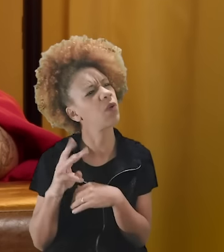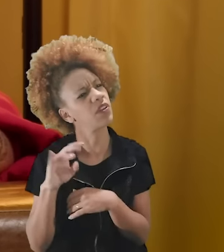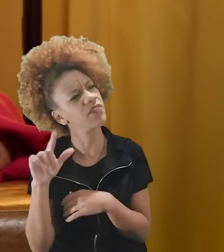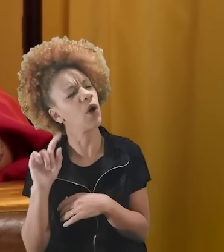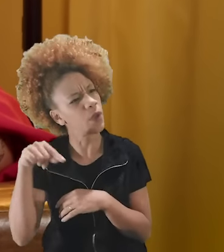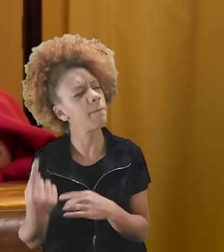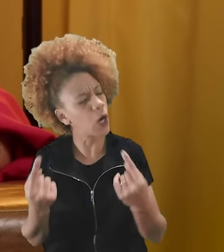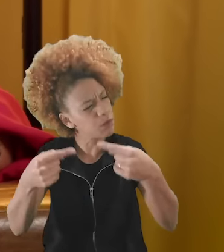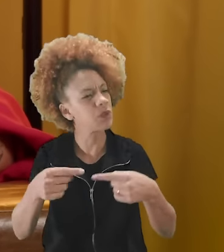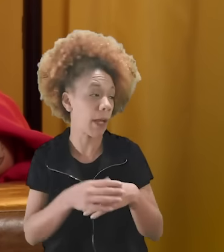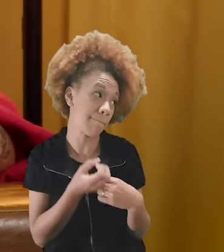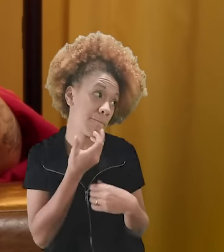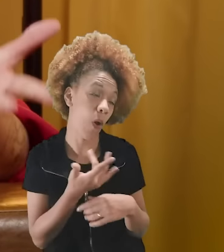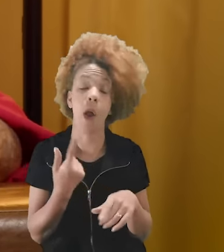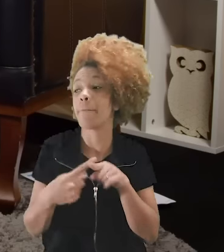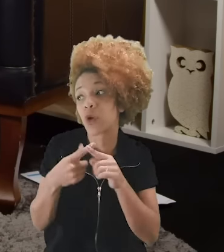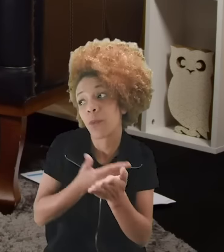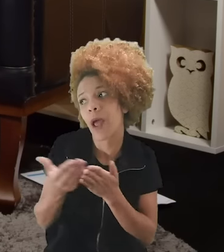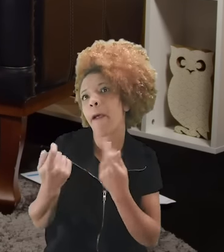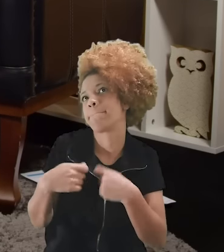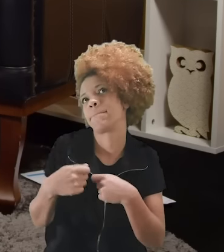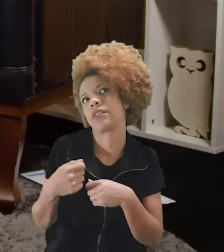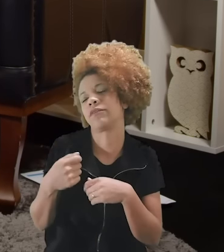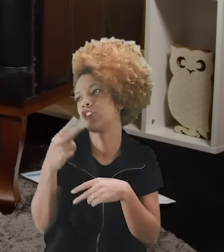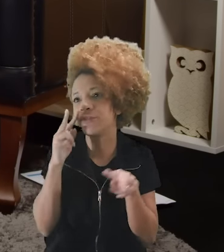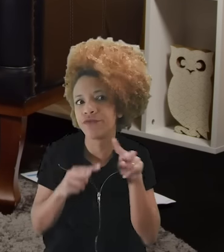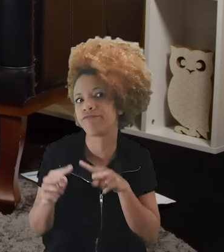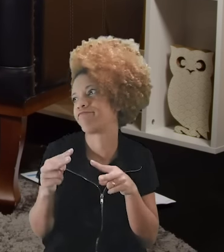então pro próximo round muito bom isso daí Porque quando eu começava eu precisava de visibilidade né